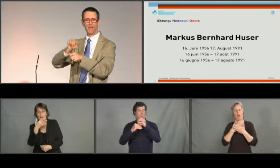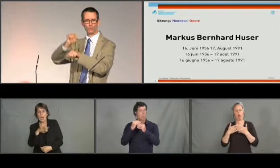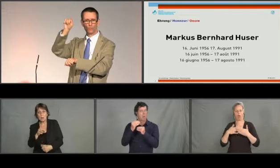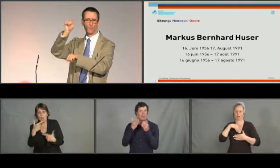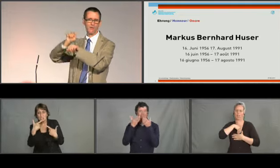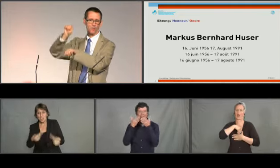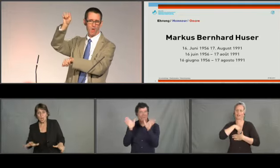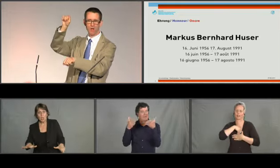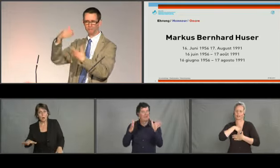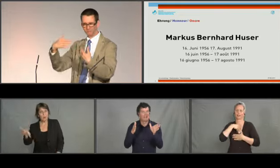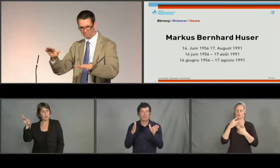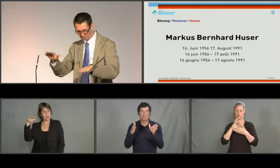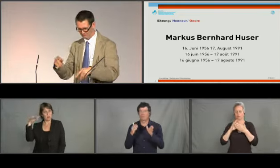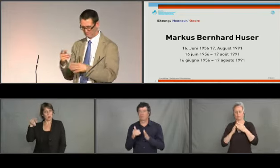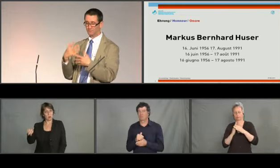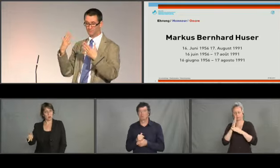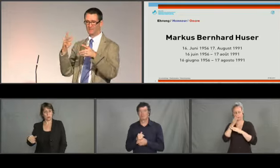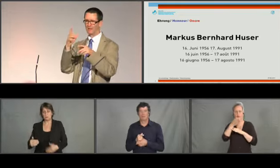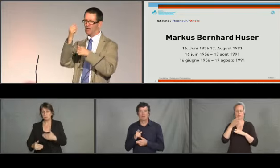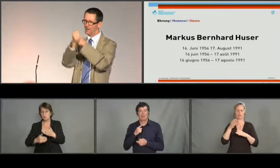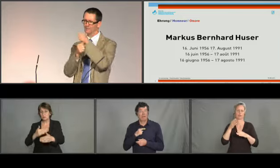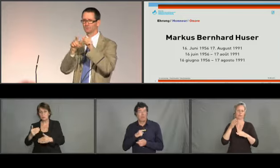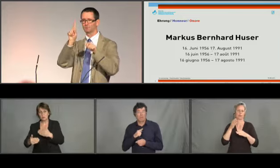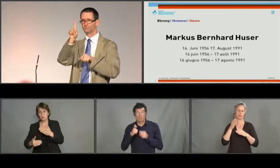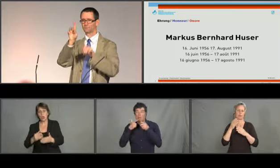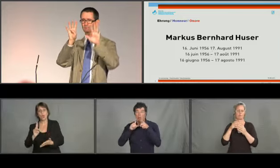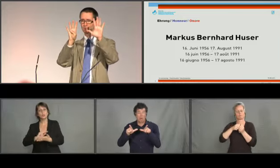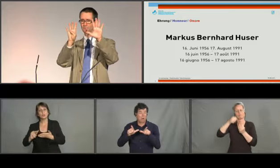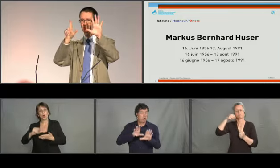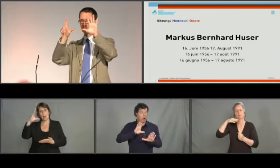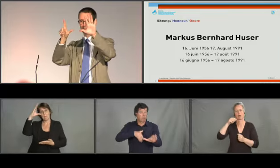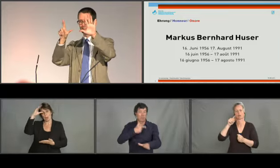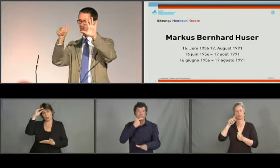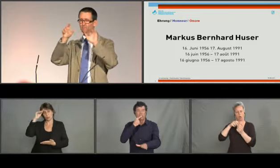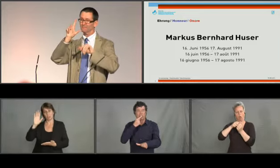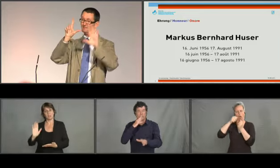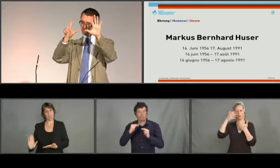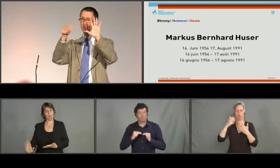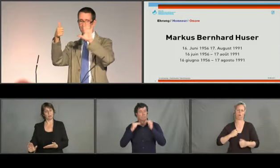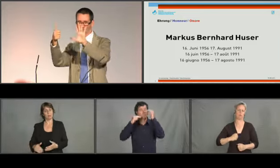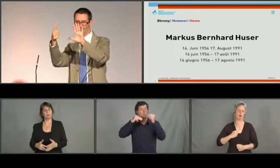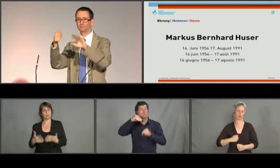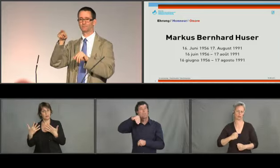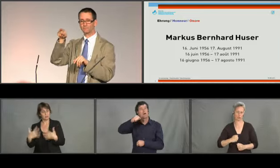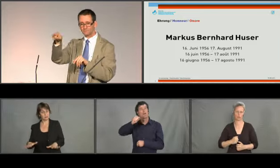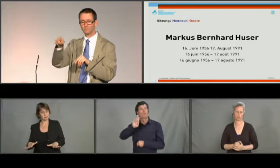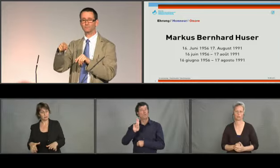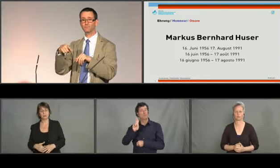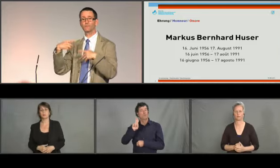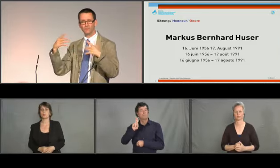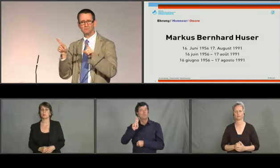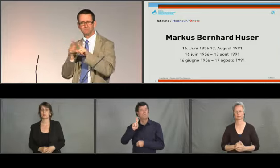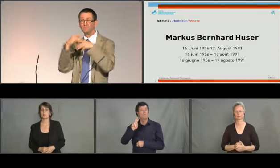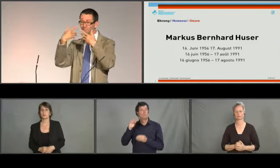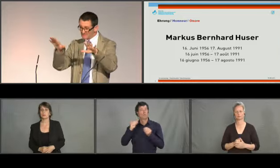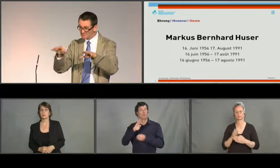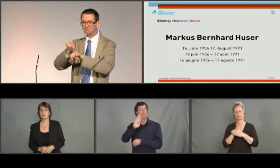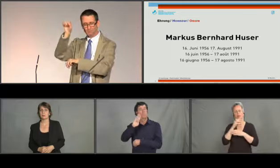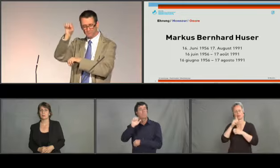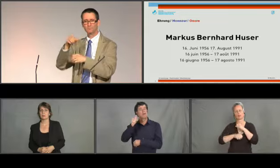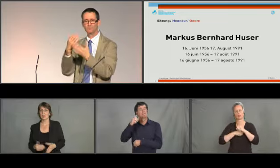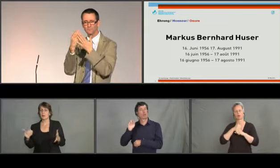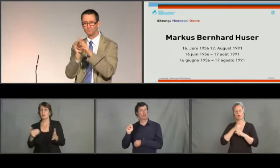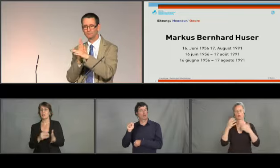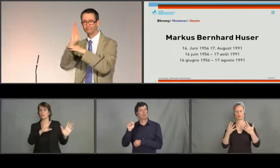die Matura machte in Betten 1976.